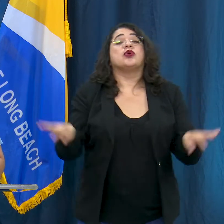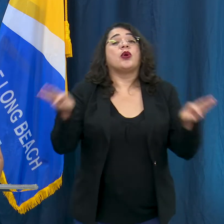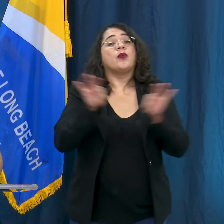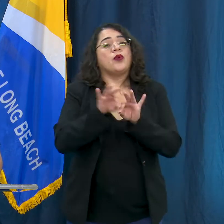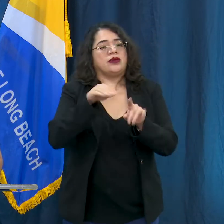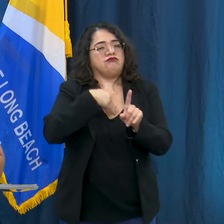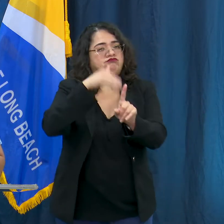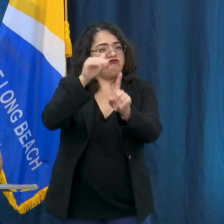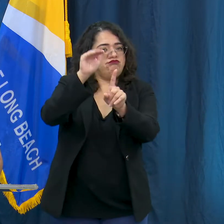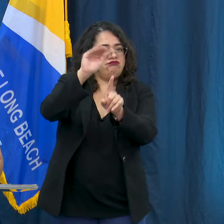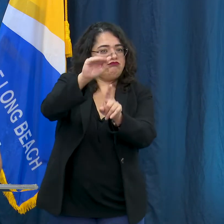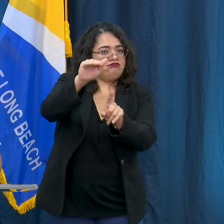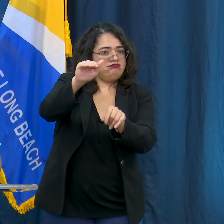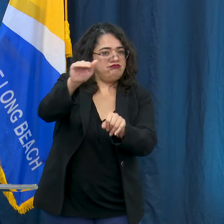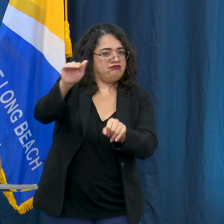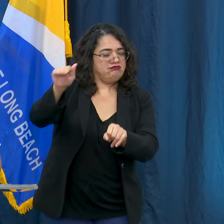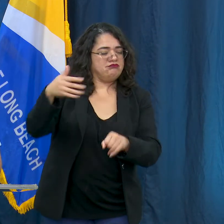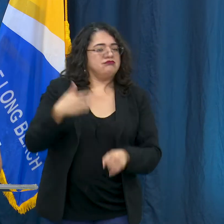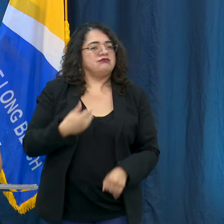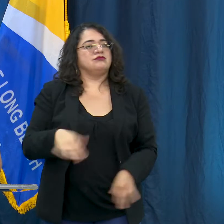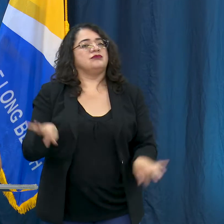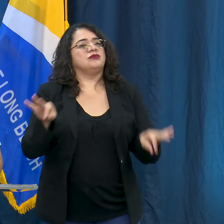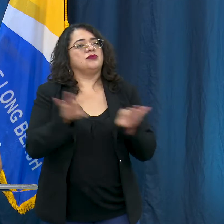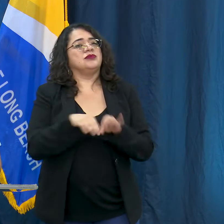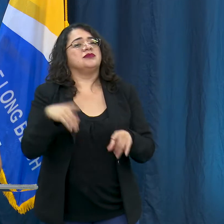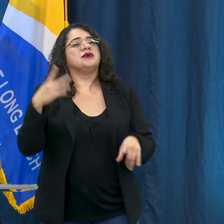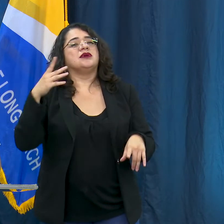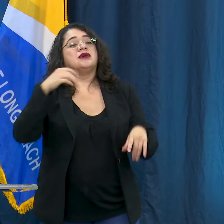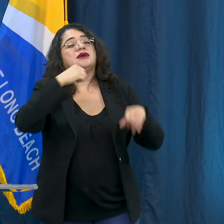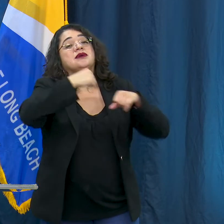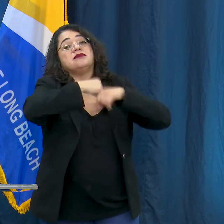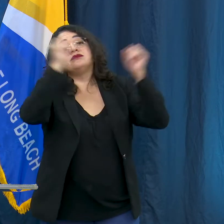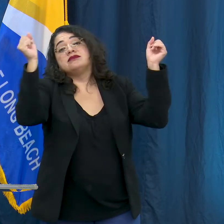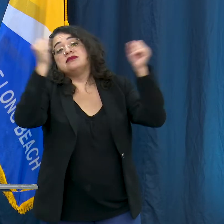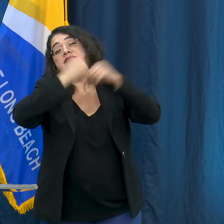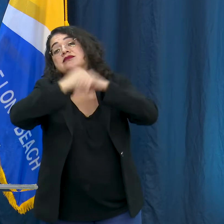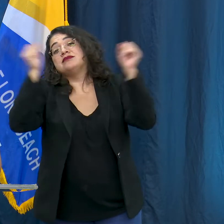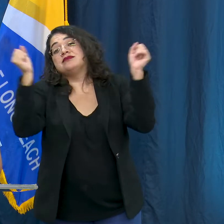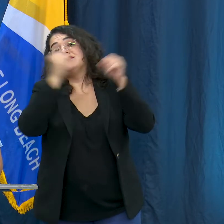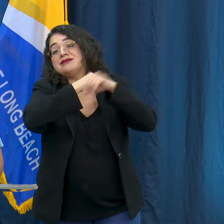recibió Yendo varios equate a's Akuma's kono same o nosotros como puedes pero